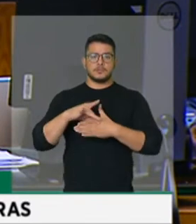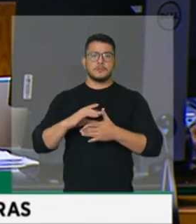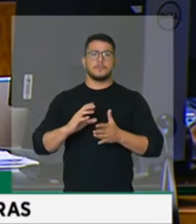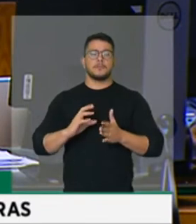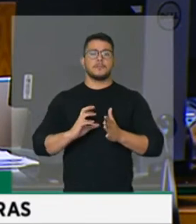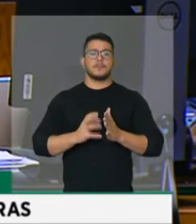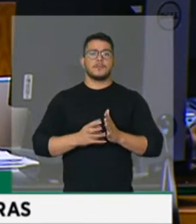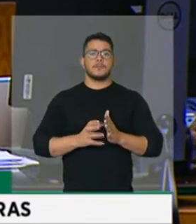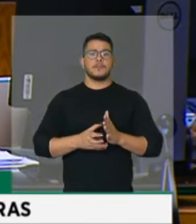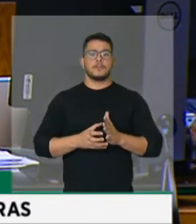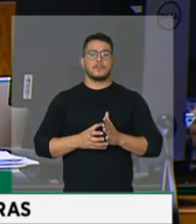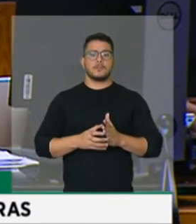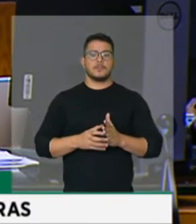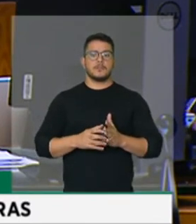[INTERRUPÇÃO NO ÁUDIO] -- [PRESIDENTE]: